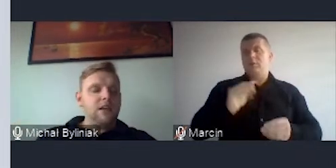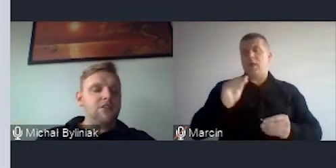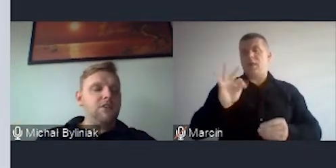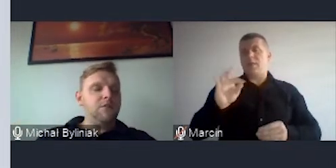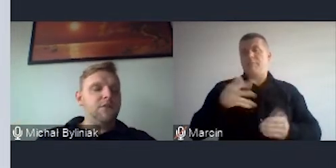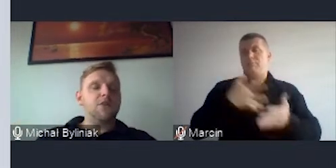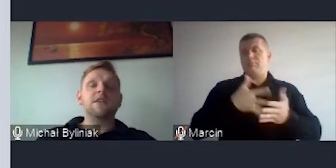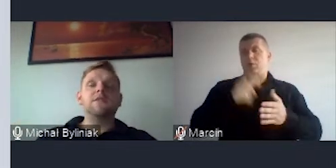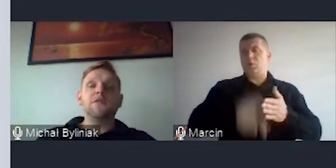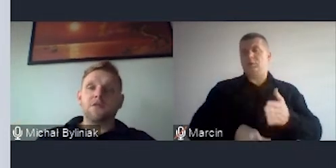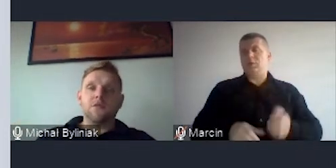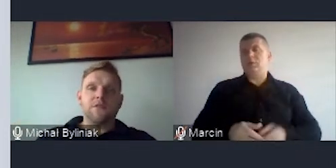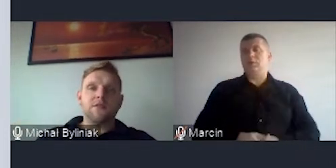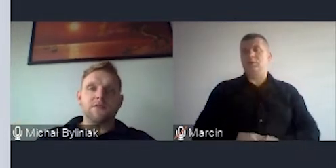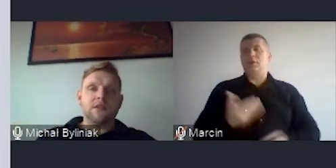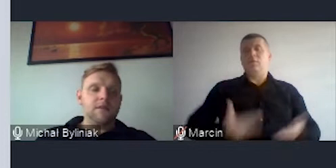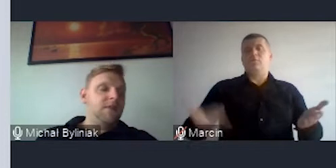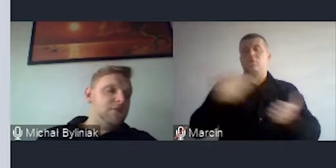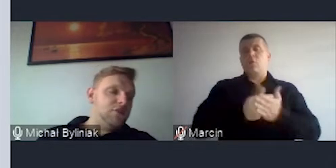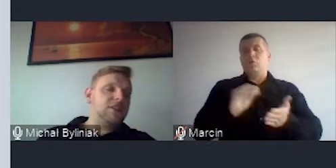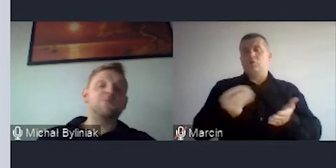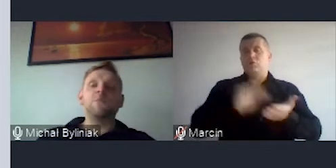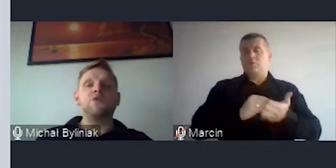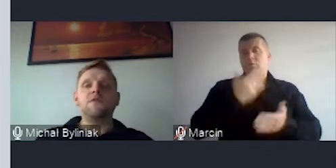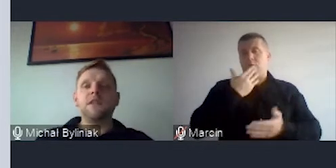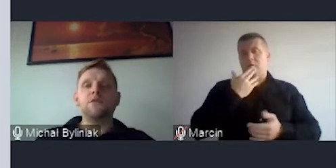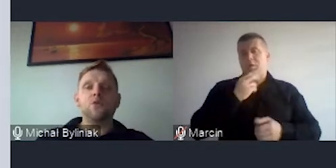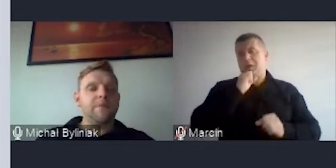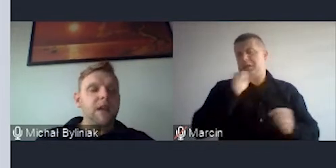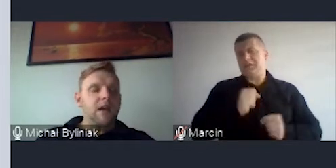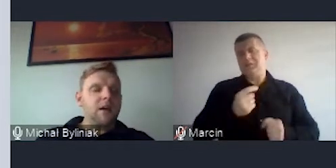Jeśli mówimy o ocenie wniosku o dofinansowanie, nikt nie przepuści wydatku,